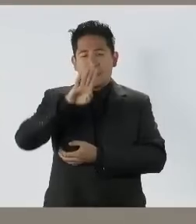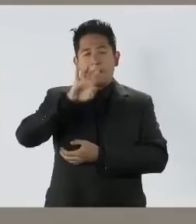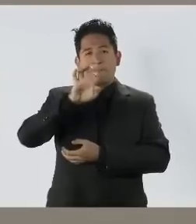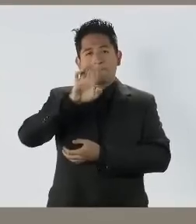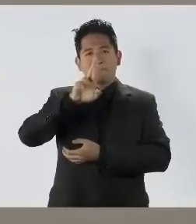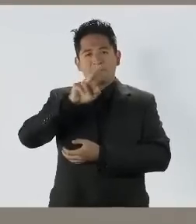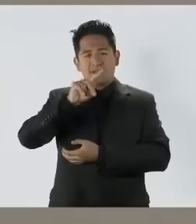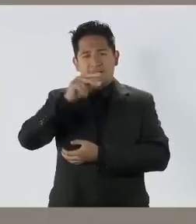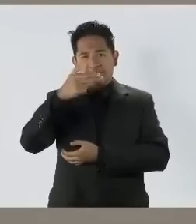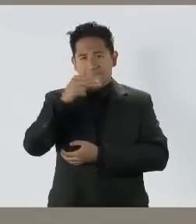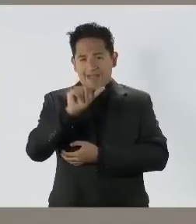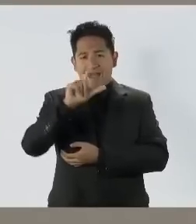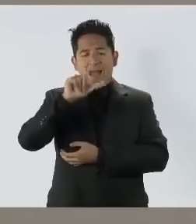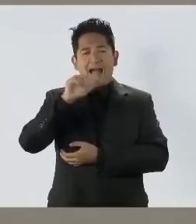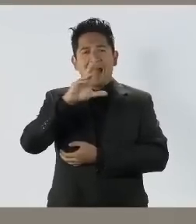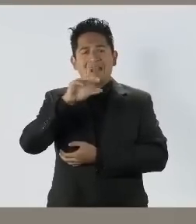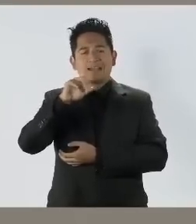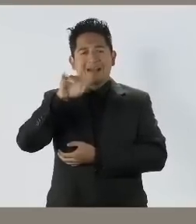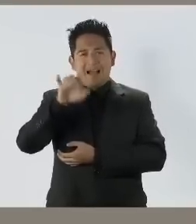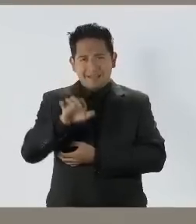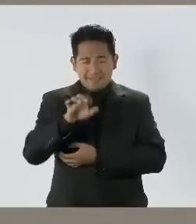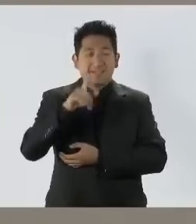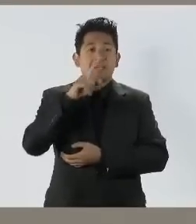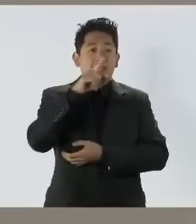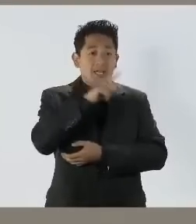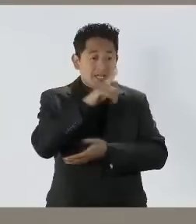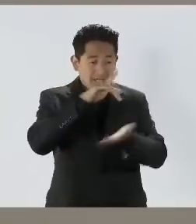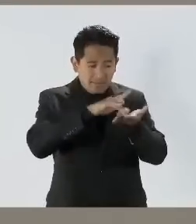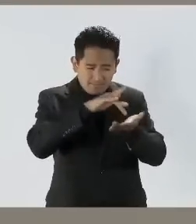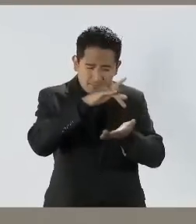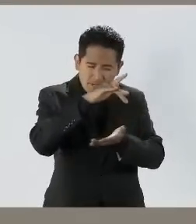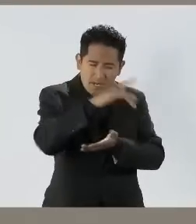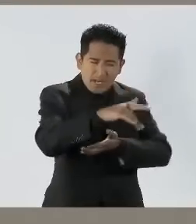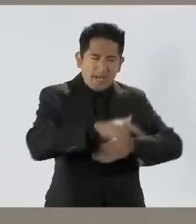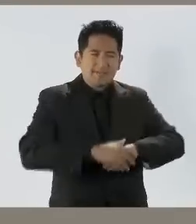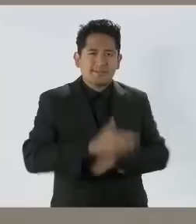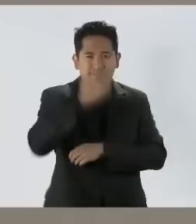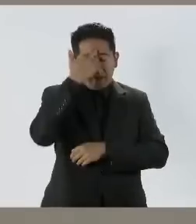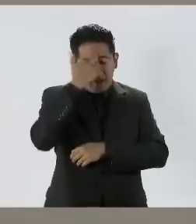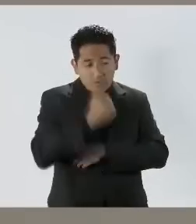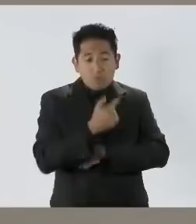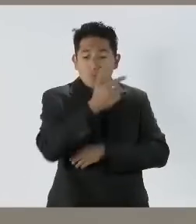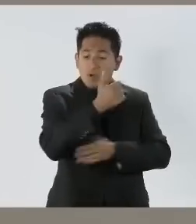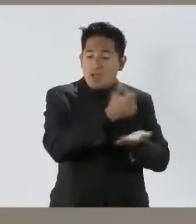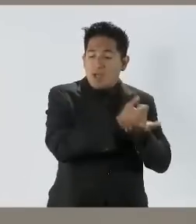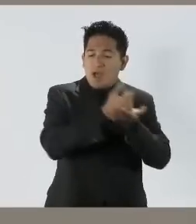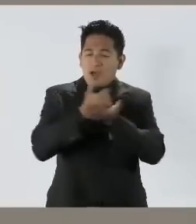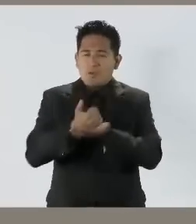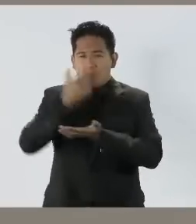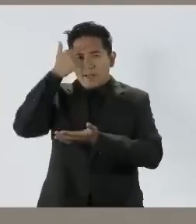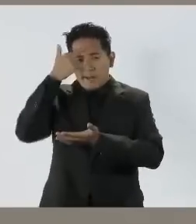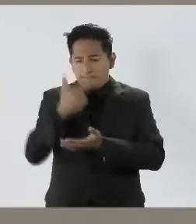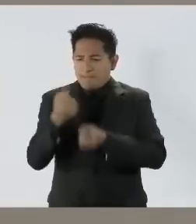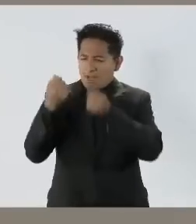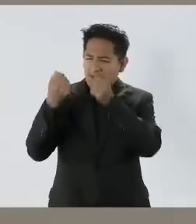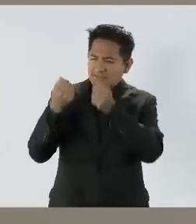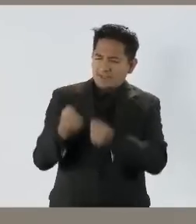su voluntad para sumar esfuerzos en favor de la seguridad y la justicia desde su propia